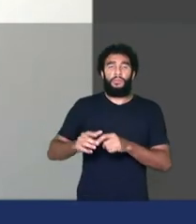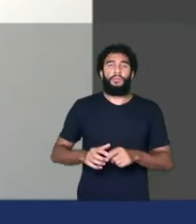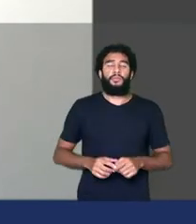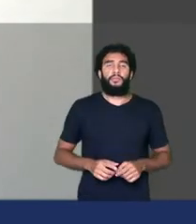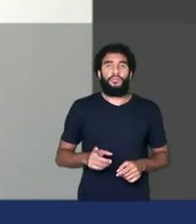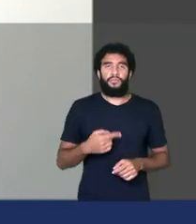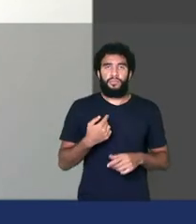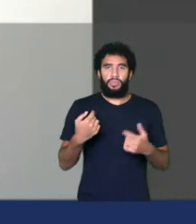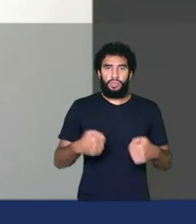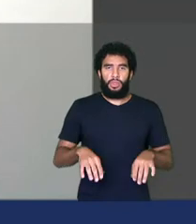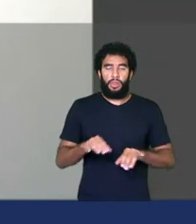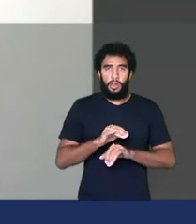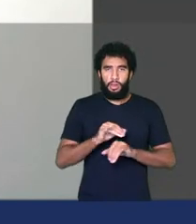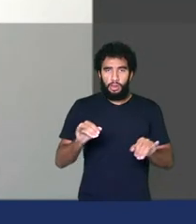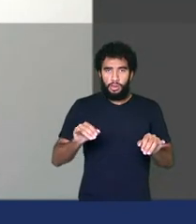É PRECISO QUE A GENTE COLOQUE A APROVAÇÃO DESTA LEI, QUE